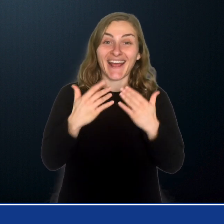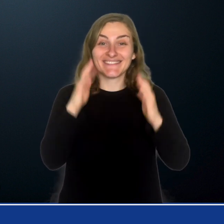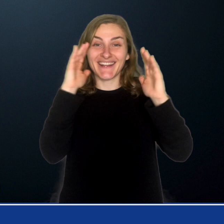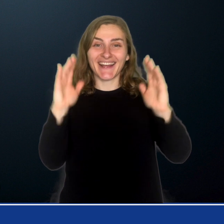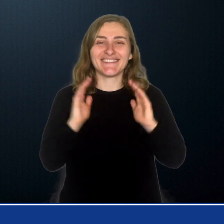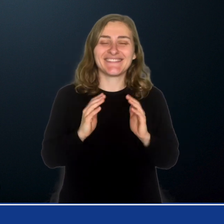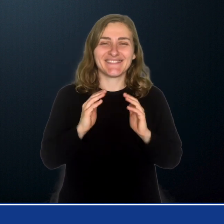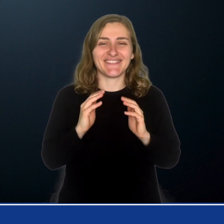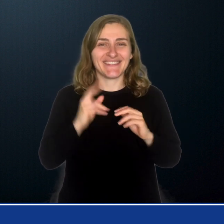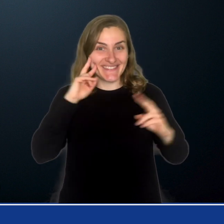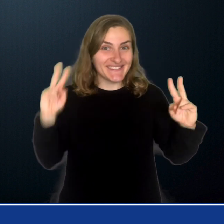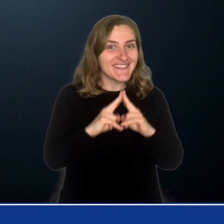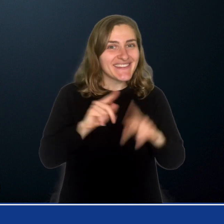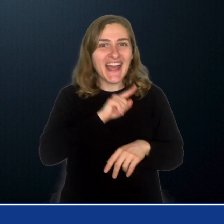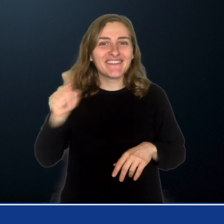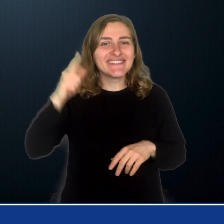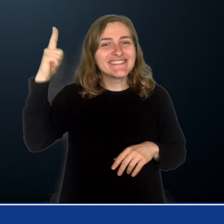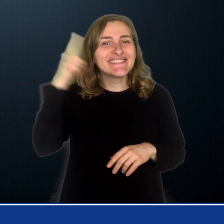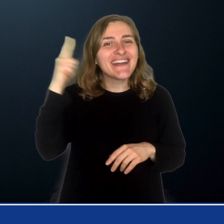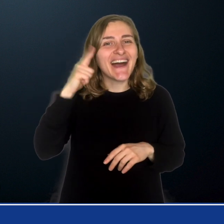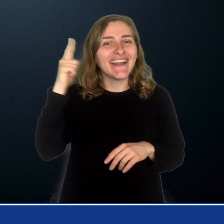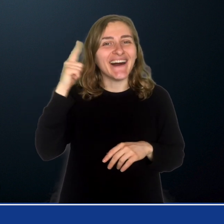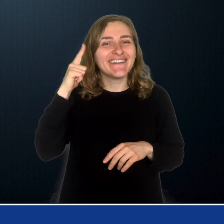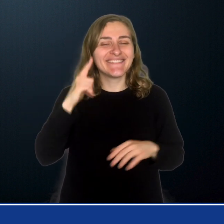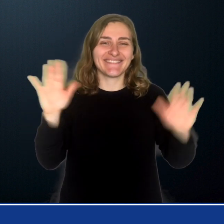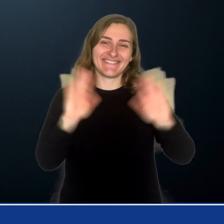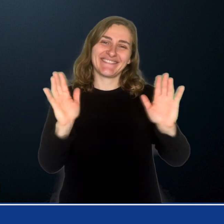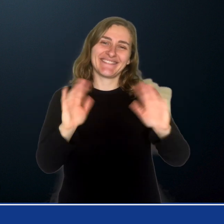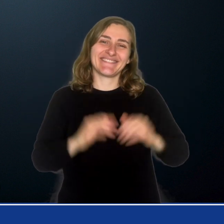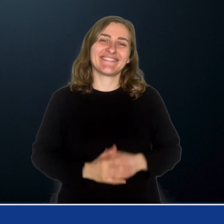Grazie per l'attenzione, ci vediamo a Siena! Ciao